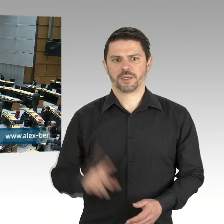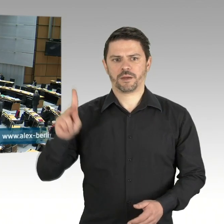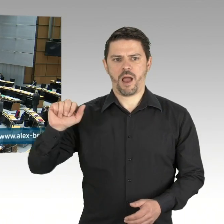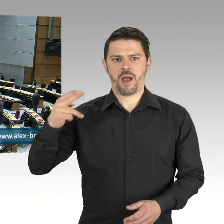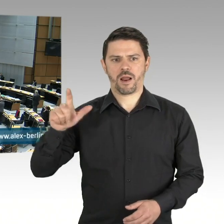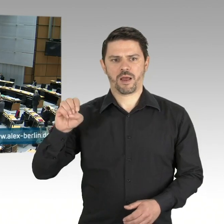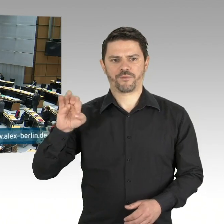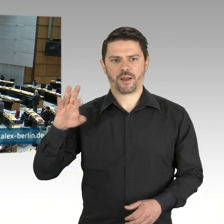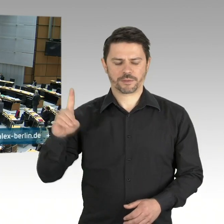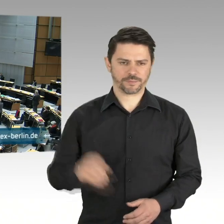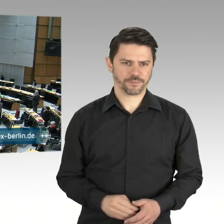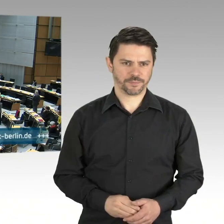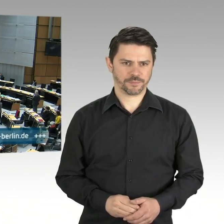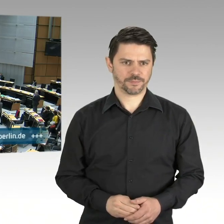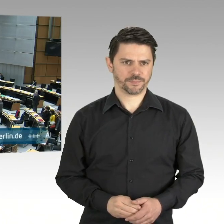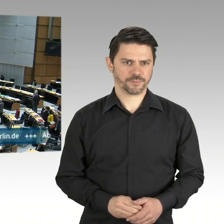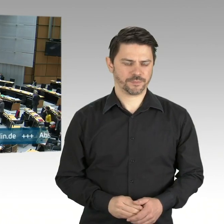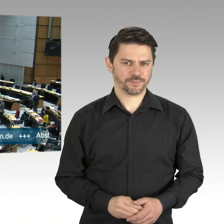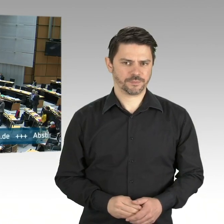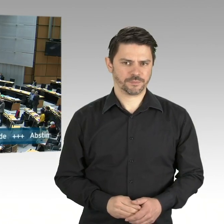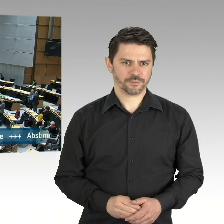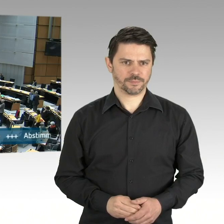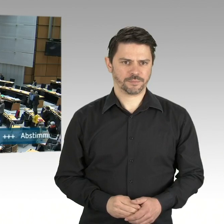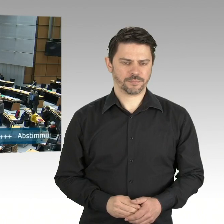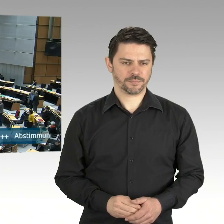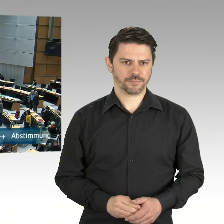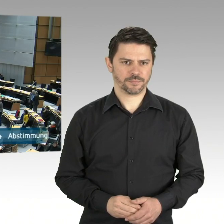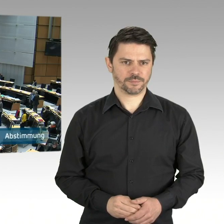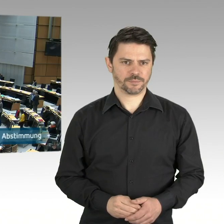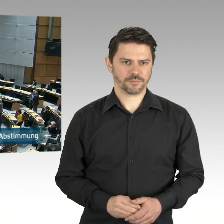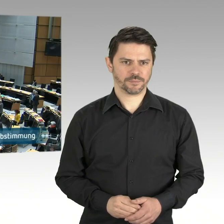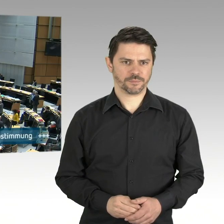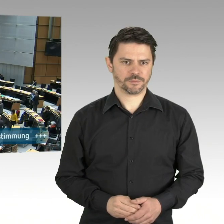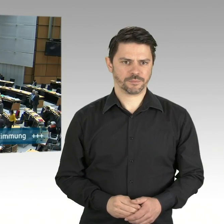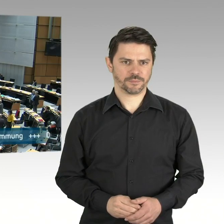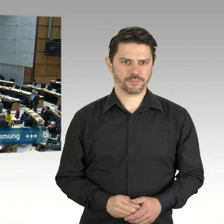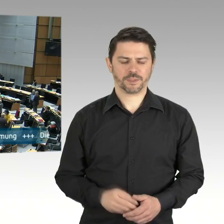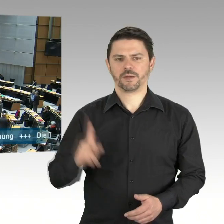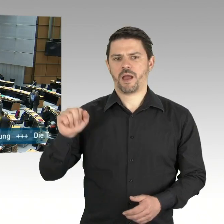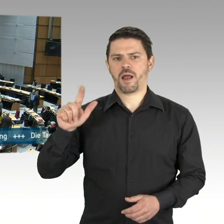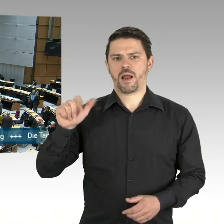Frau Dilek Kalayci. Frau Antje Kapek. Herr Franz Kerker.